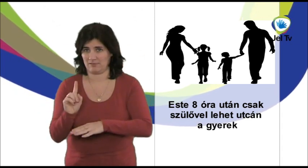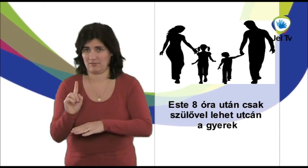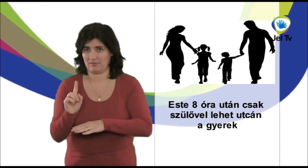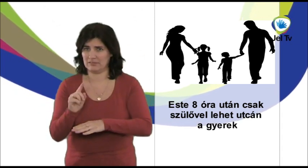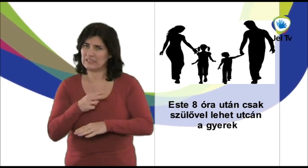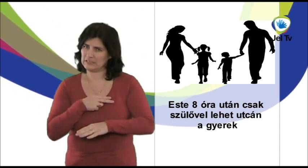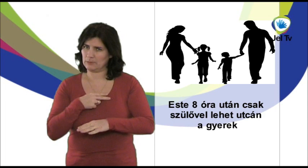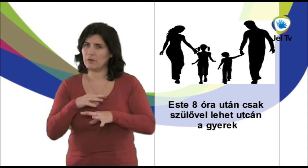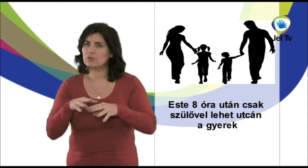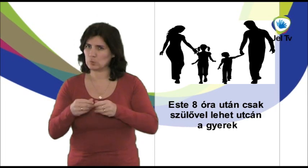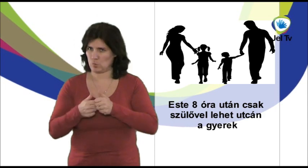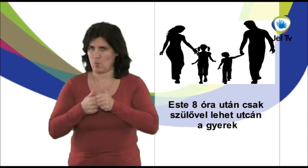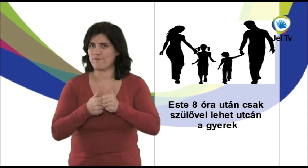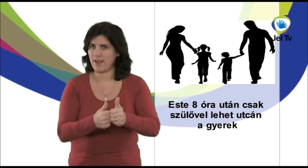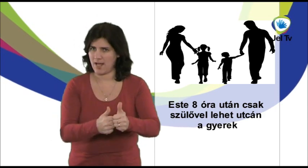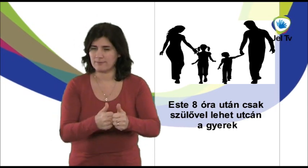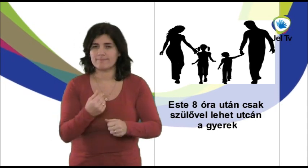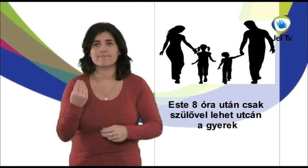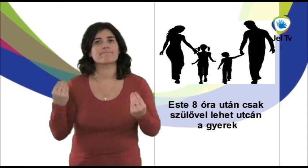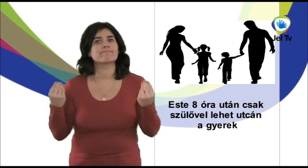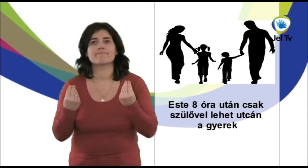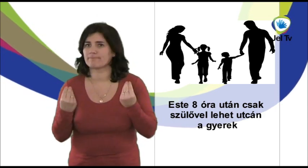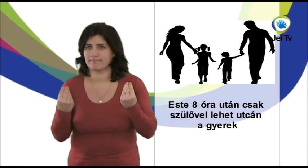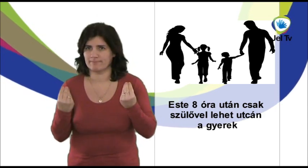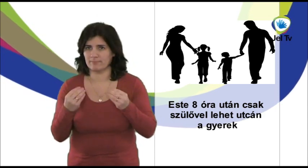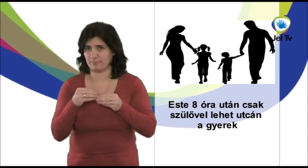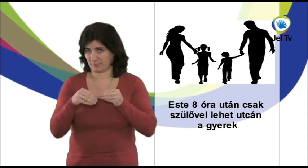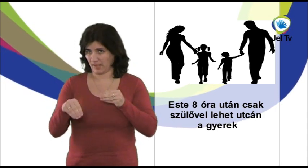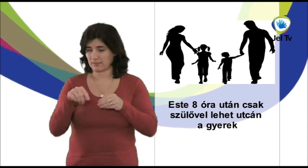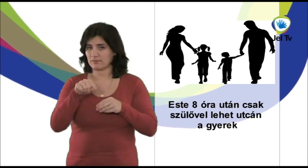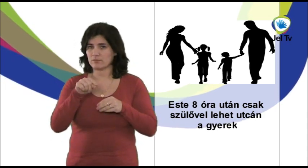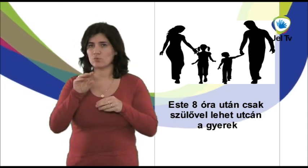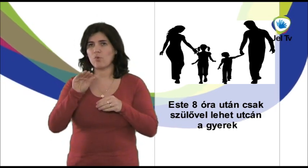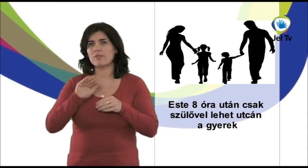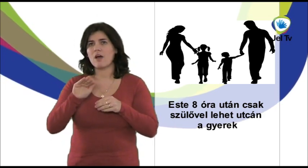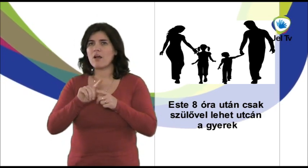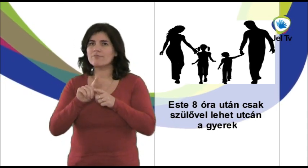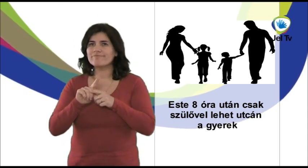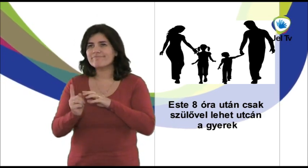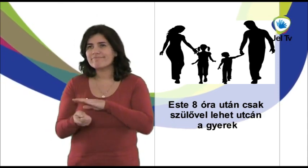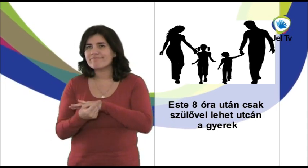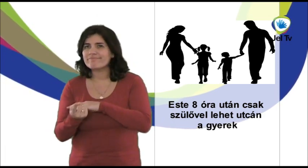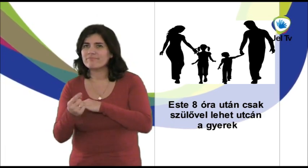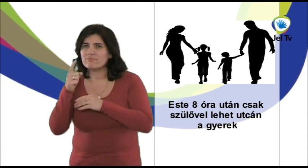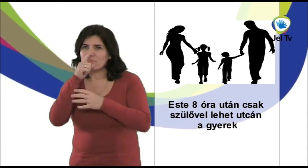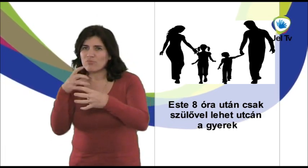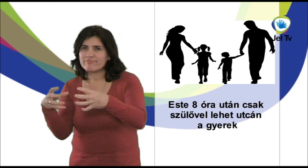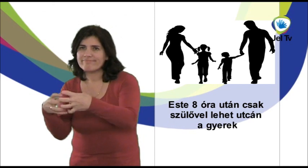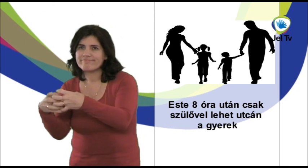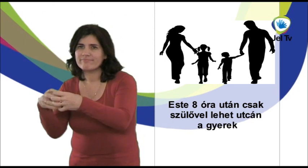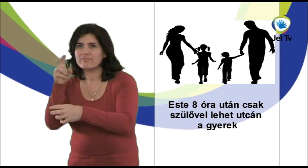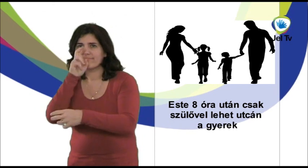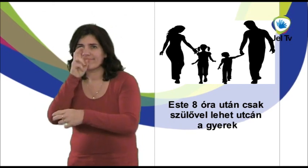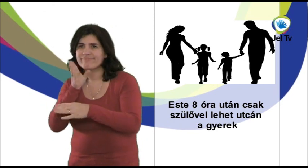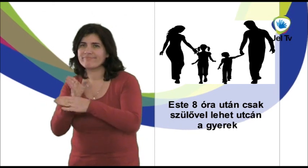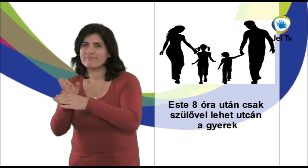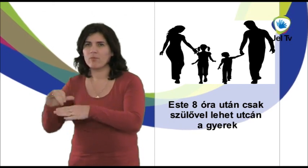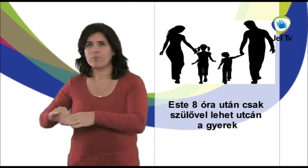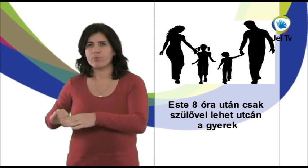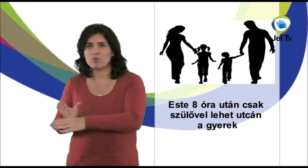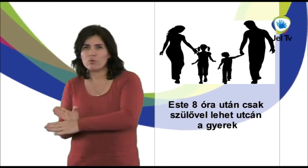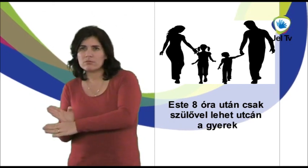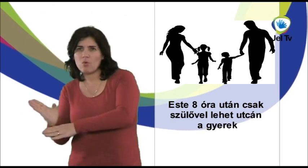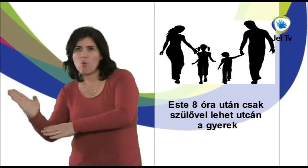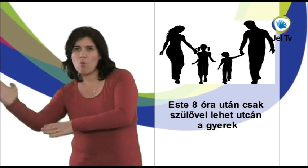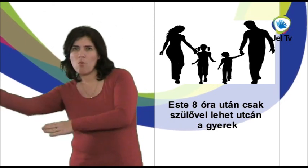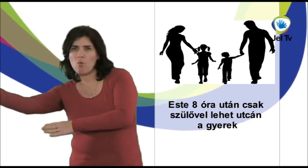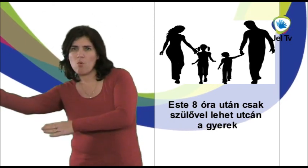Érdemes szülővel menni, mert a gyerek esetleg csavarog, rossz társaságba keveredik, bűnözés irányába indul el.